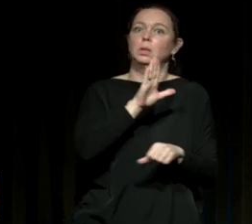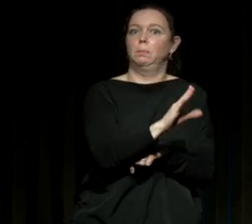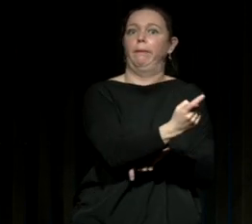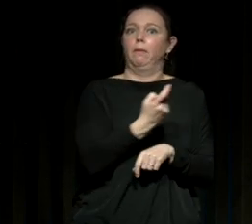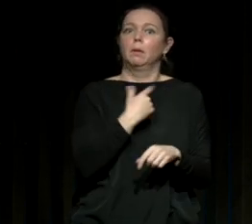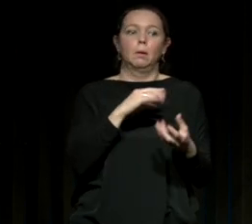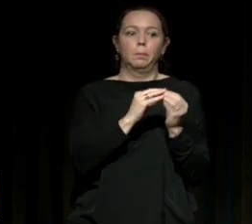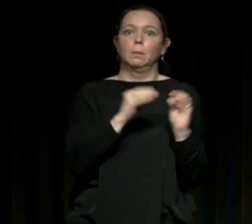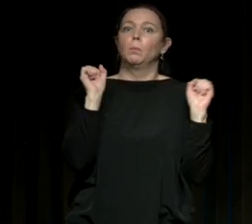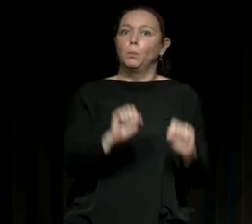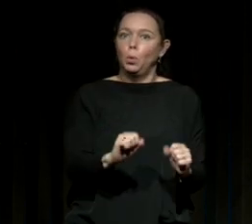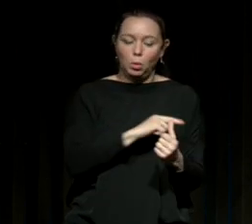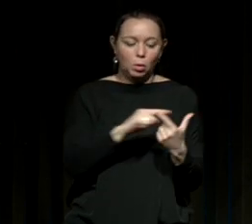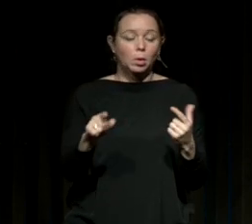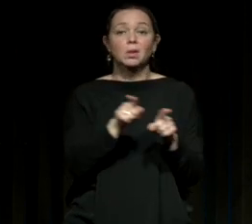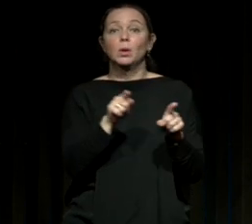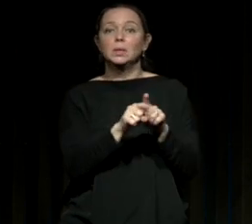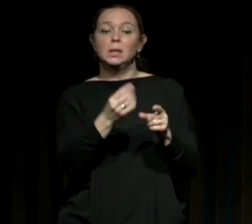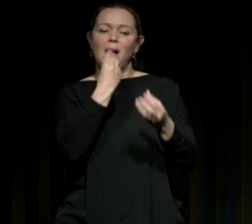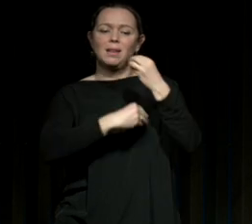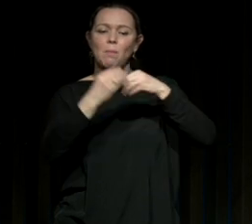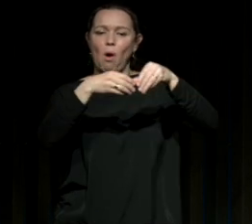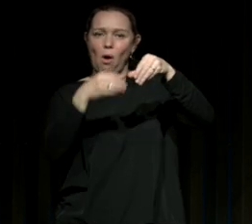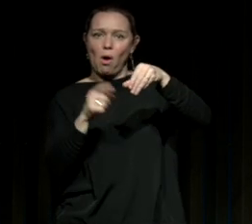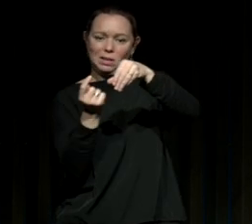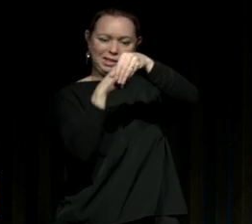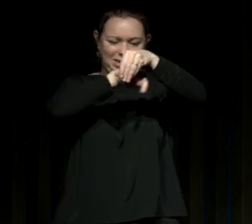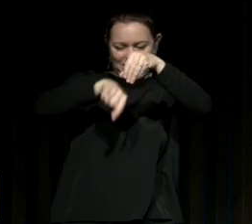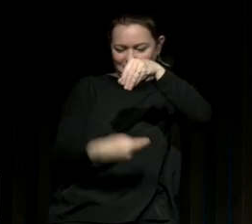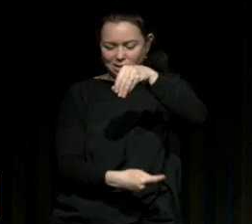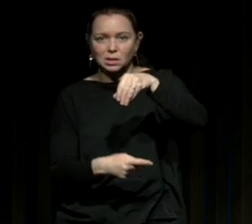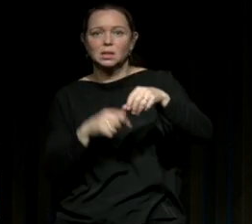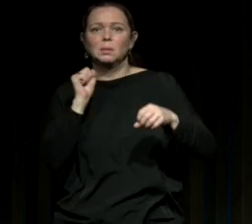modifie le trajet des aliments on peut créer des malabsorption on peut souffrir de carences en